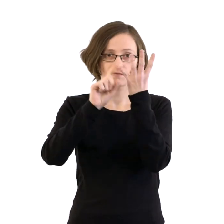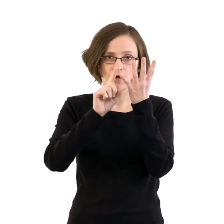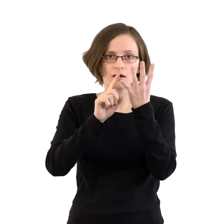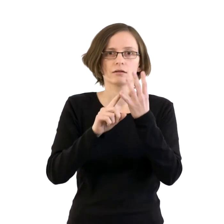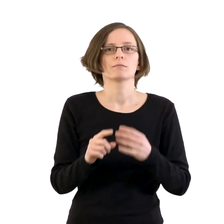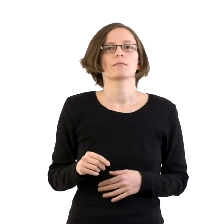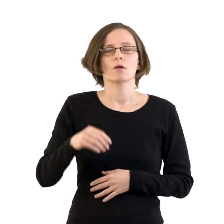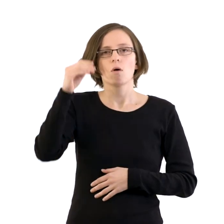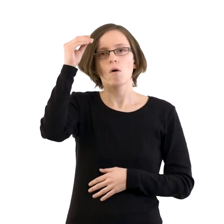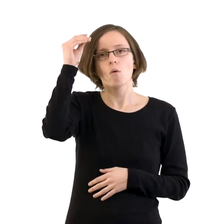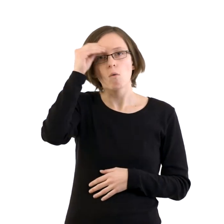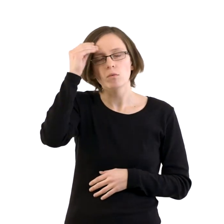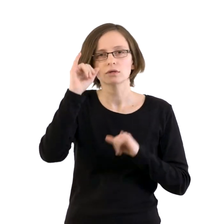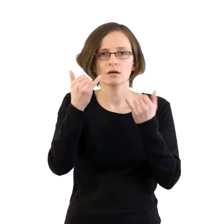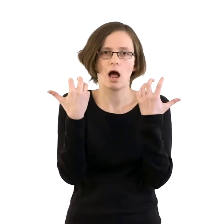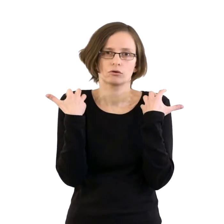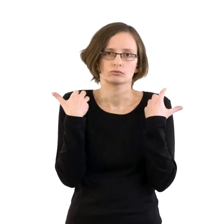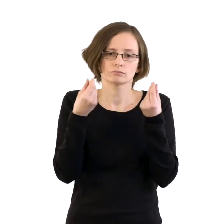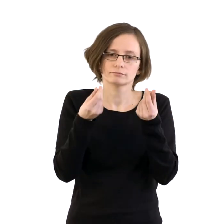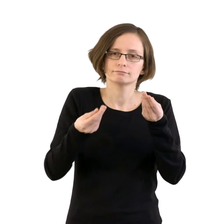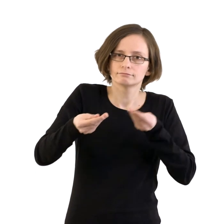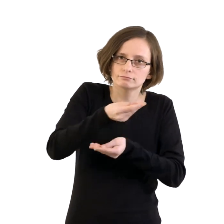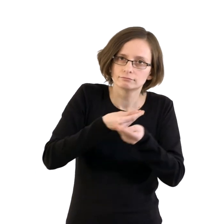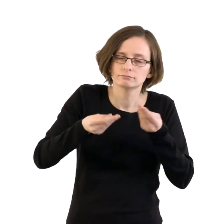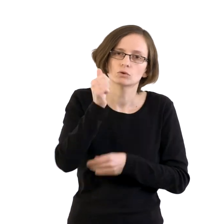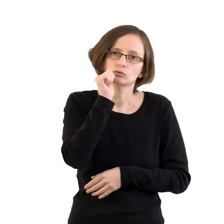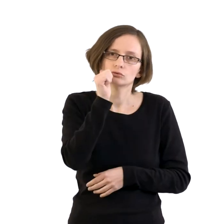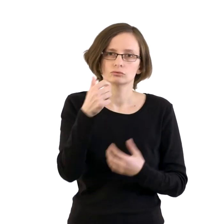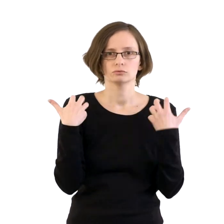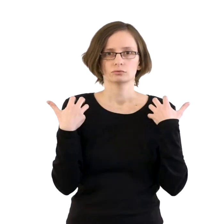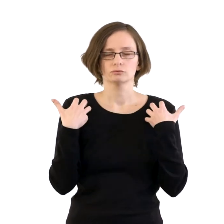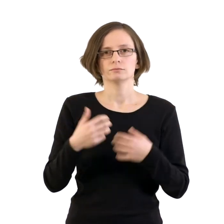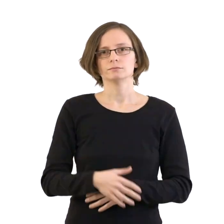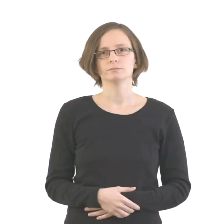uczenie umiejętności praktycznej ekonomii w życiu codziennym.